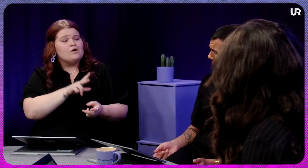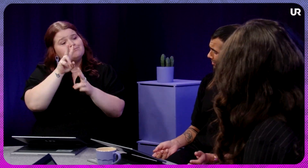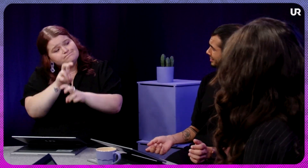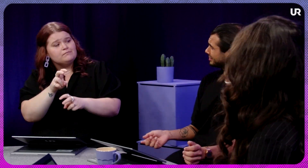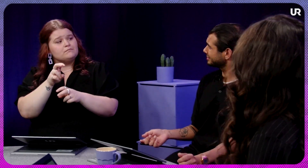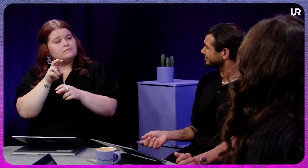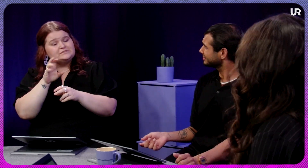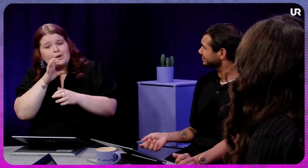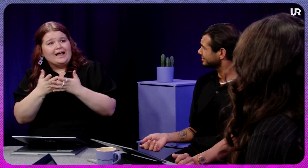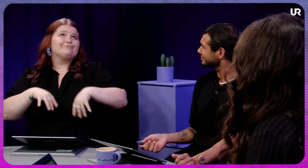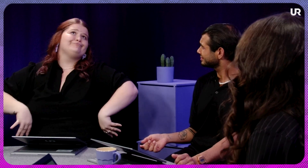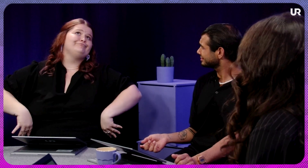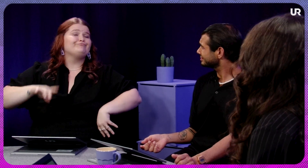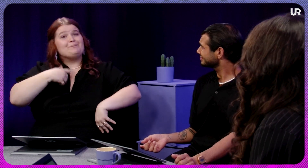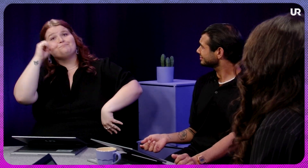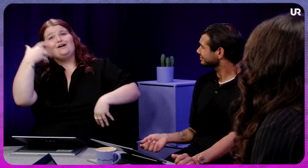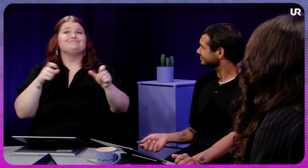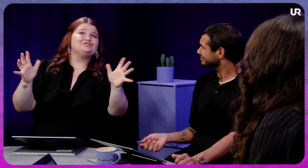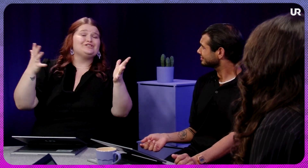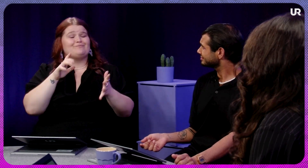Inte luta dig tillbaka och tro att du är smart och aldrig blir drabbad av något.